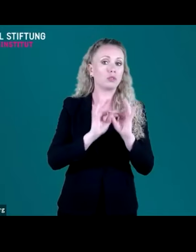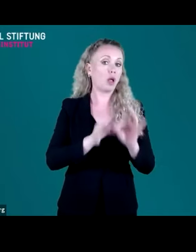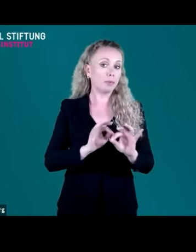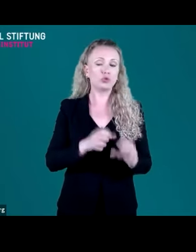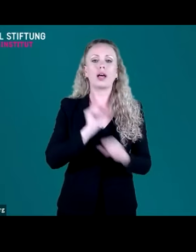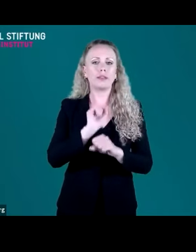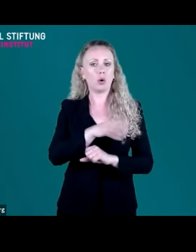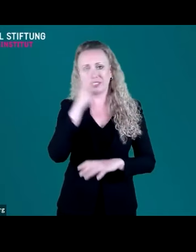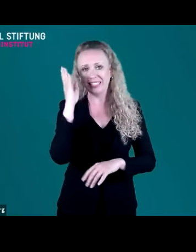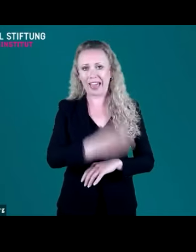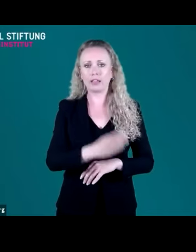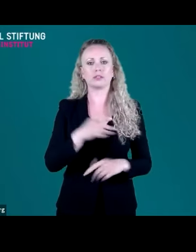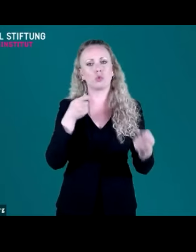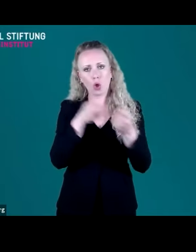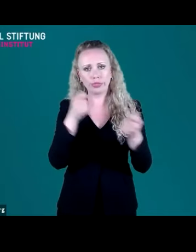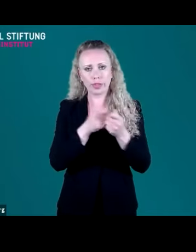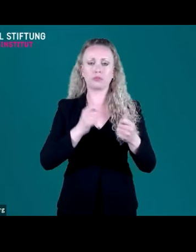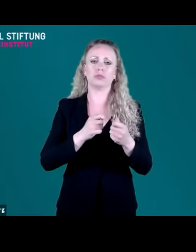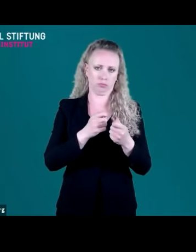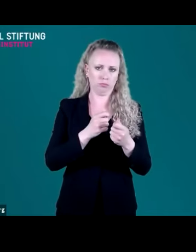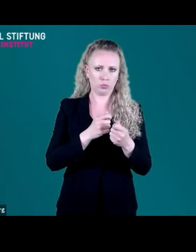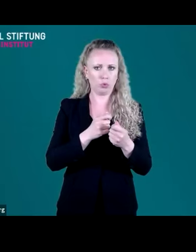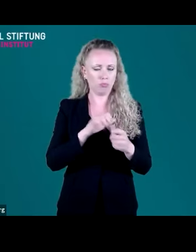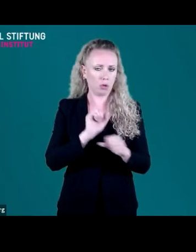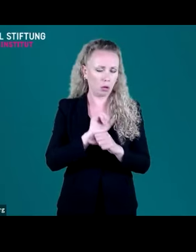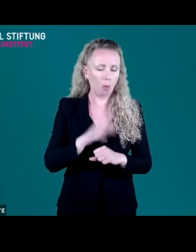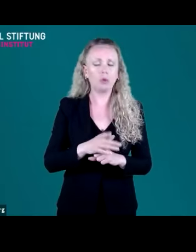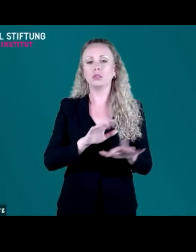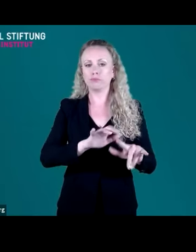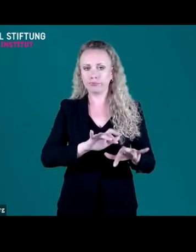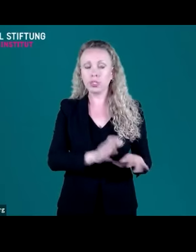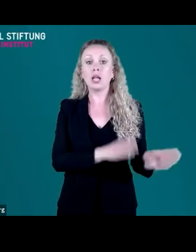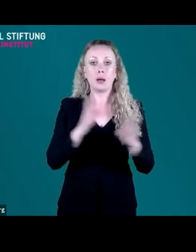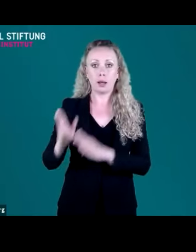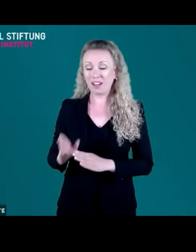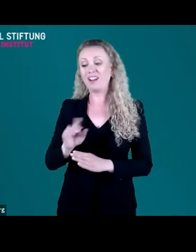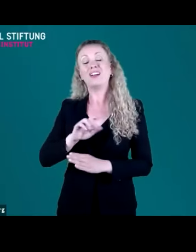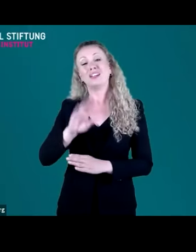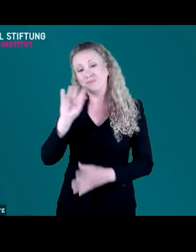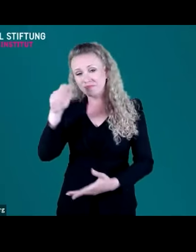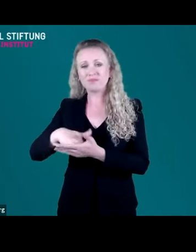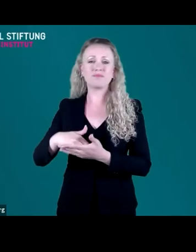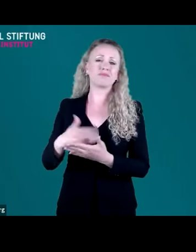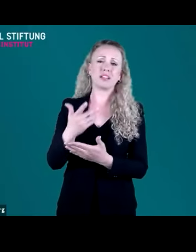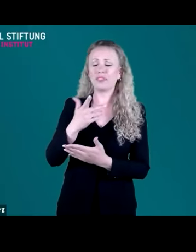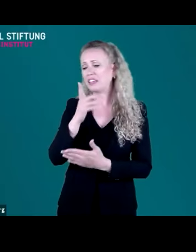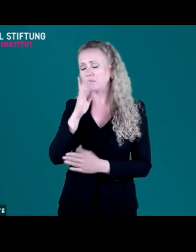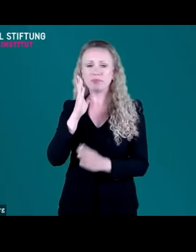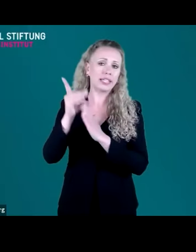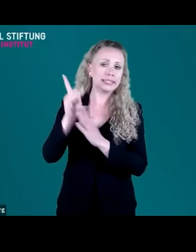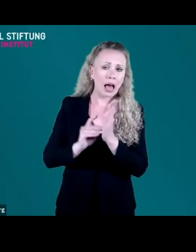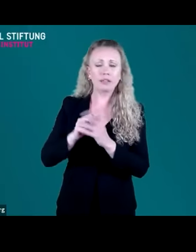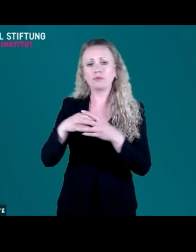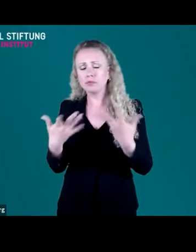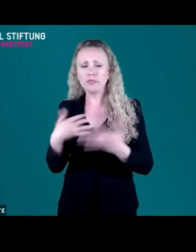Aber bitte nutzen Sie den Chat nicht für Fragen. Da konzentrieren wir uns nur auf das Fragen-und-Antworten-Tool.